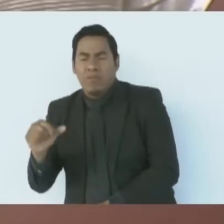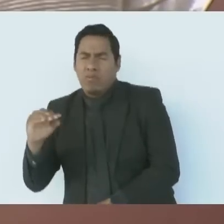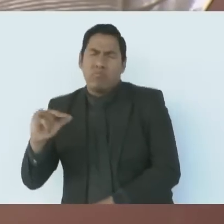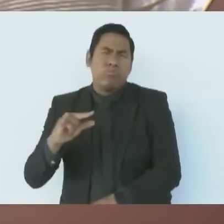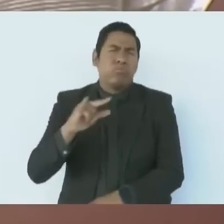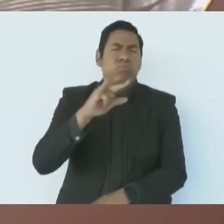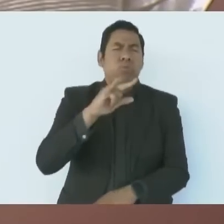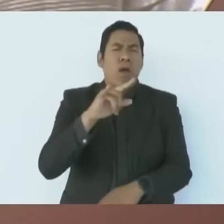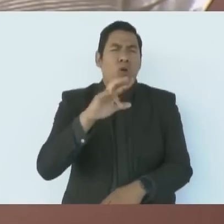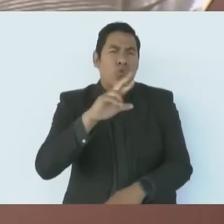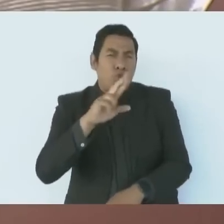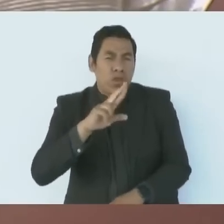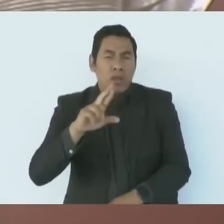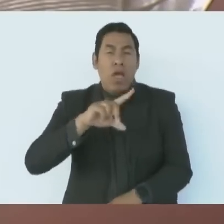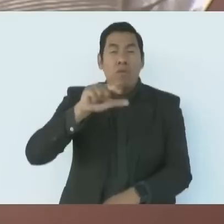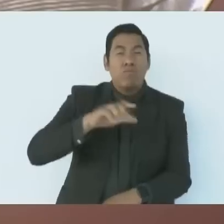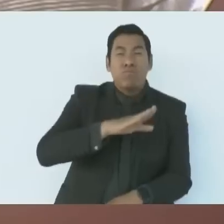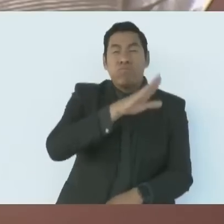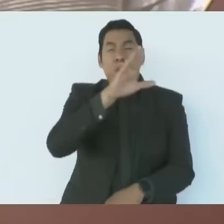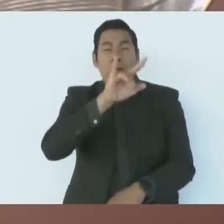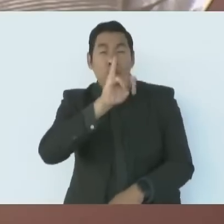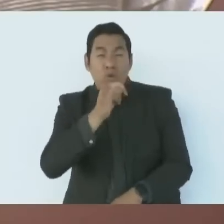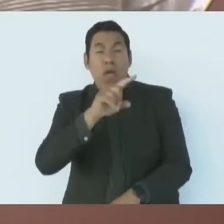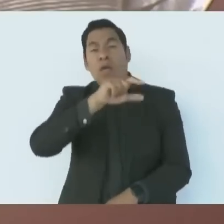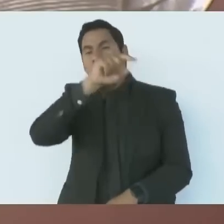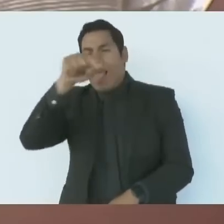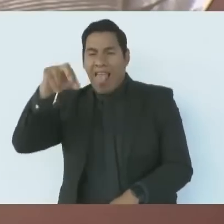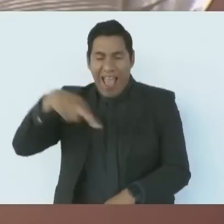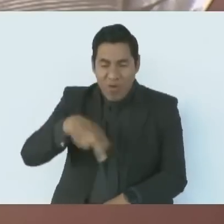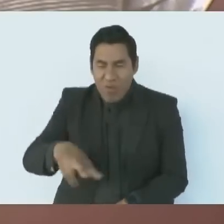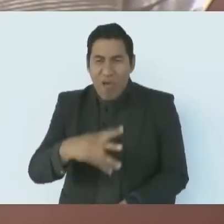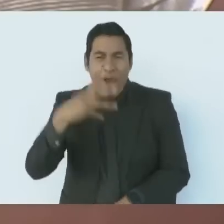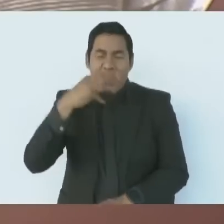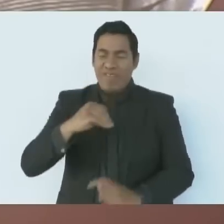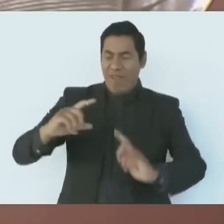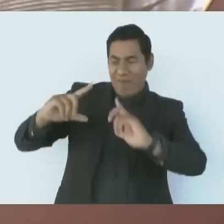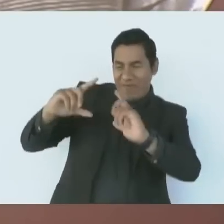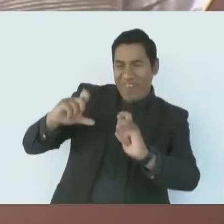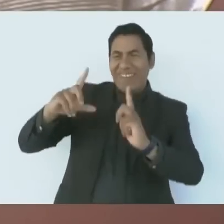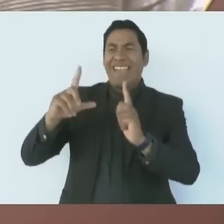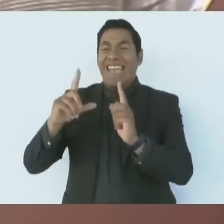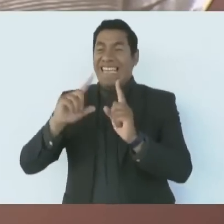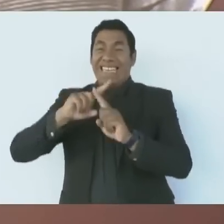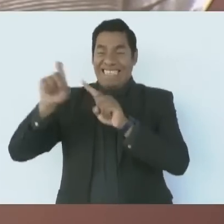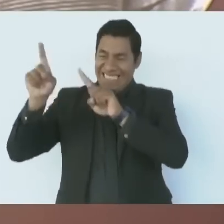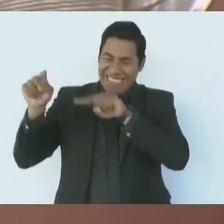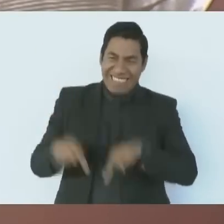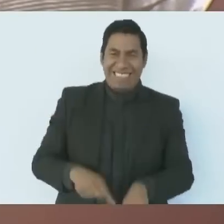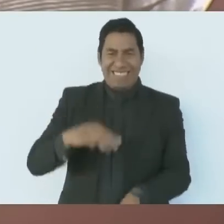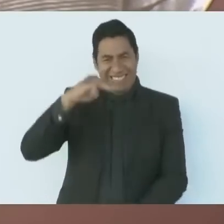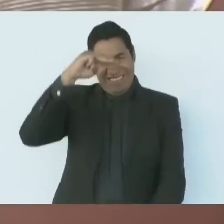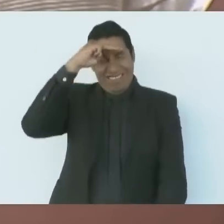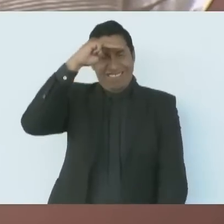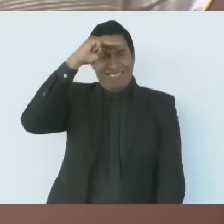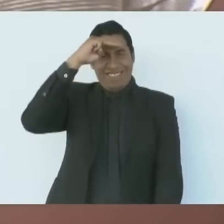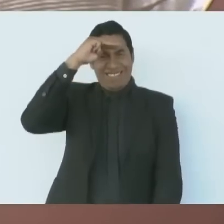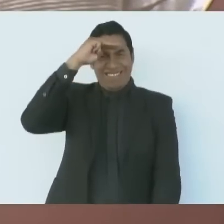pasamos por La Rumorosa nos sacamos foto y llegamos a Mexicali y de aquí vamos a